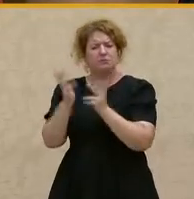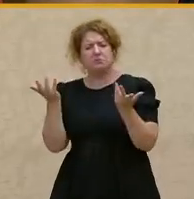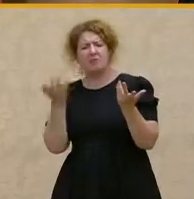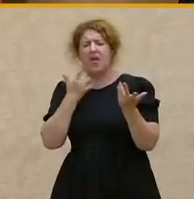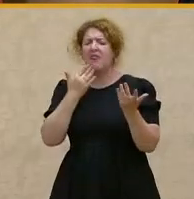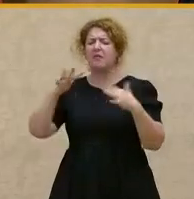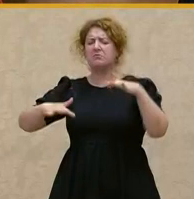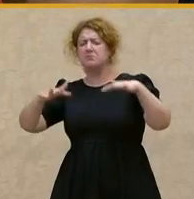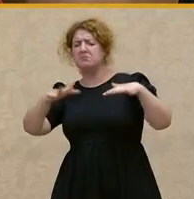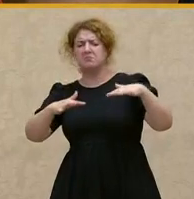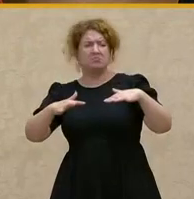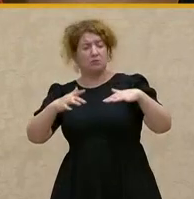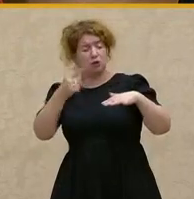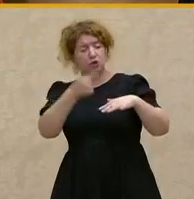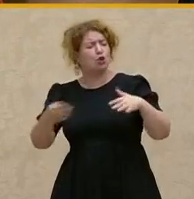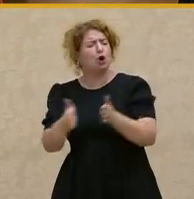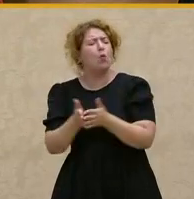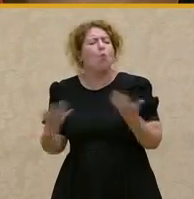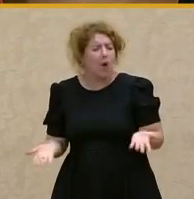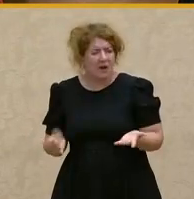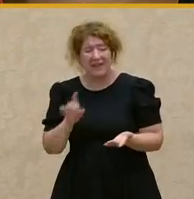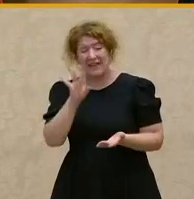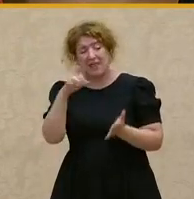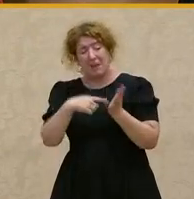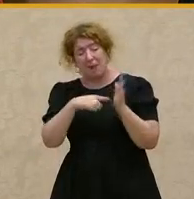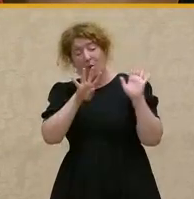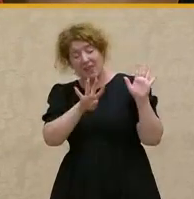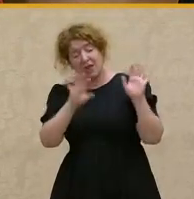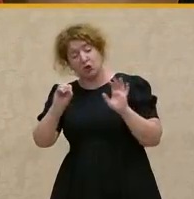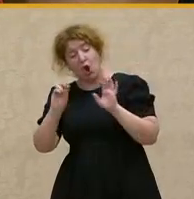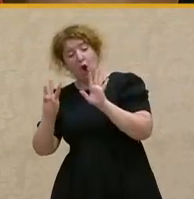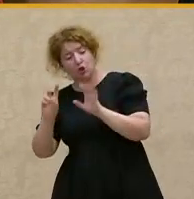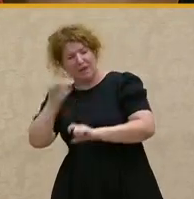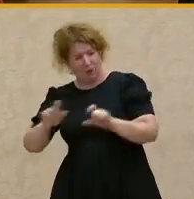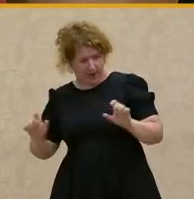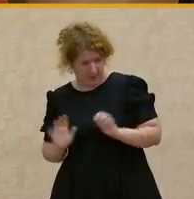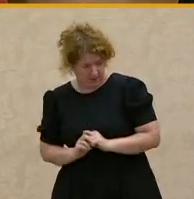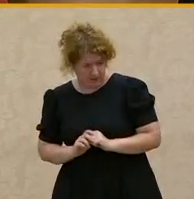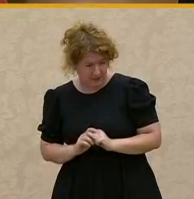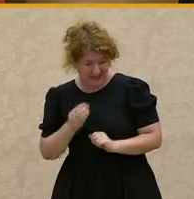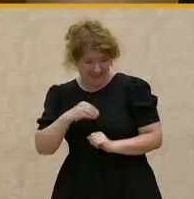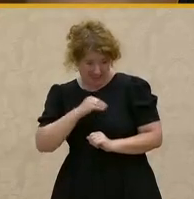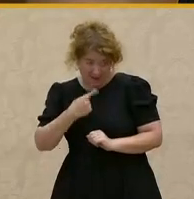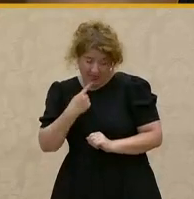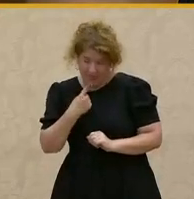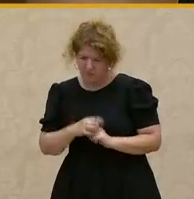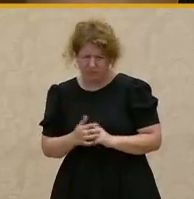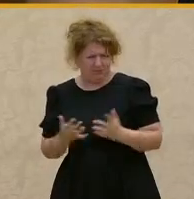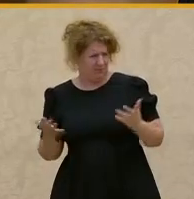y nos salen en total unos 15808 personas con sordoceguera en España. ¿Qué ha pasado aquí?